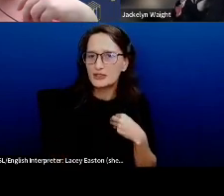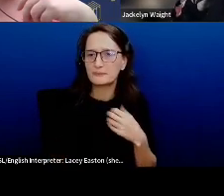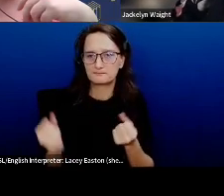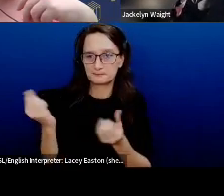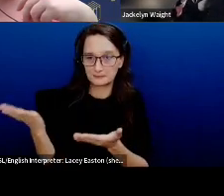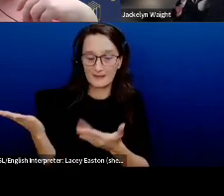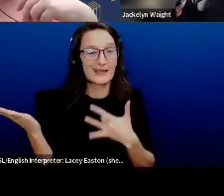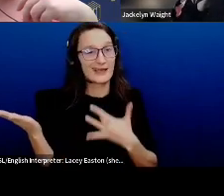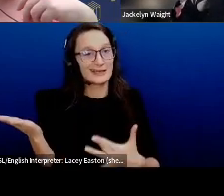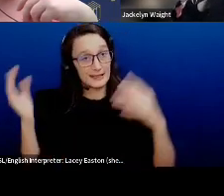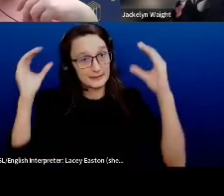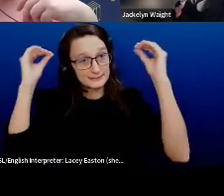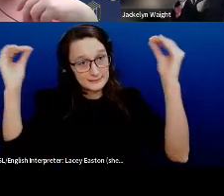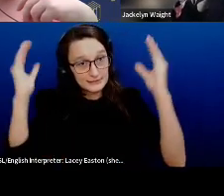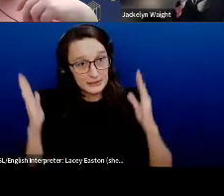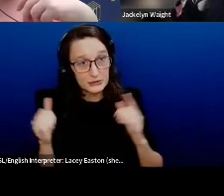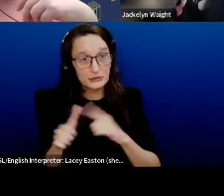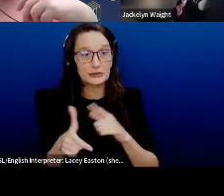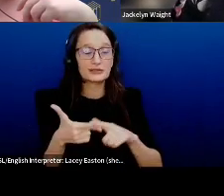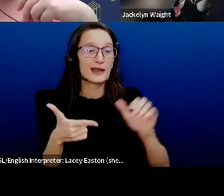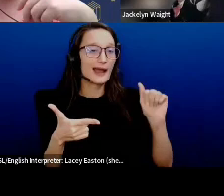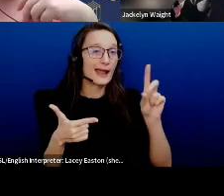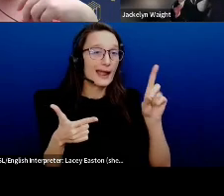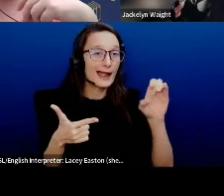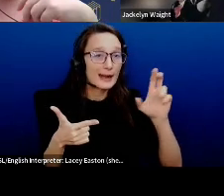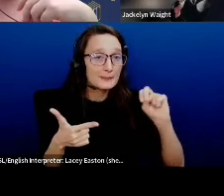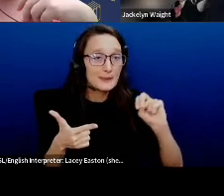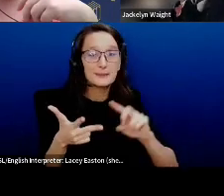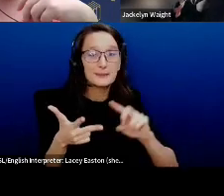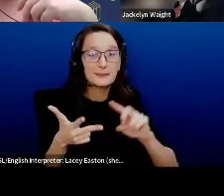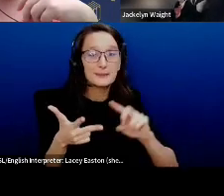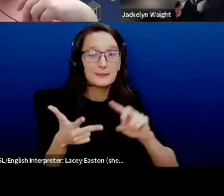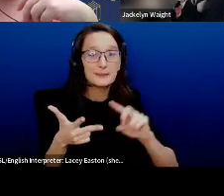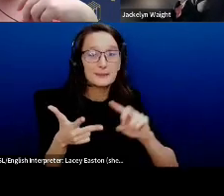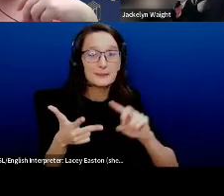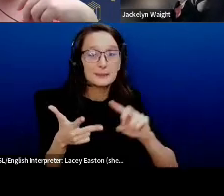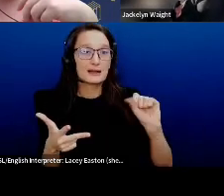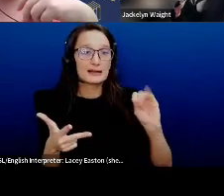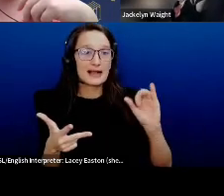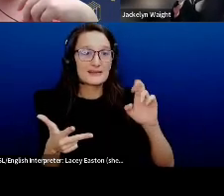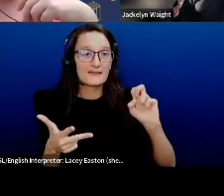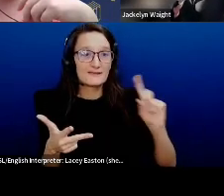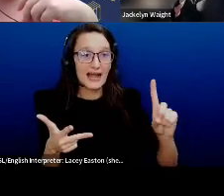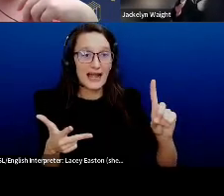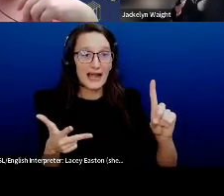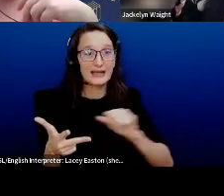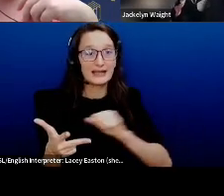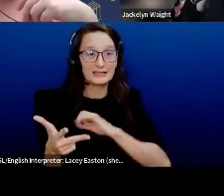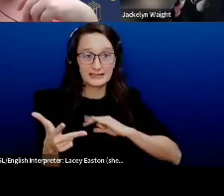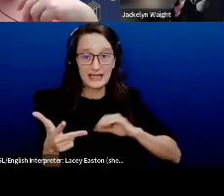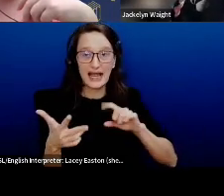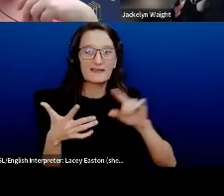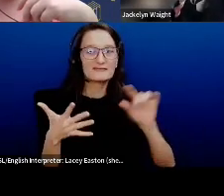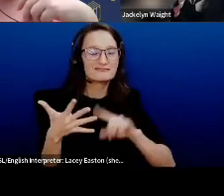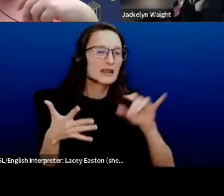maestros, administración, personal clasificado, paraprofesionales y otros designados por el